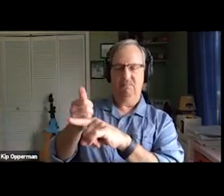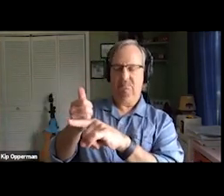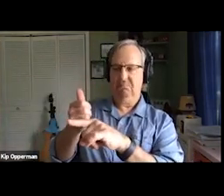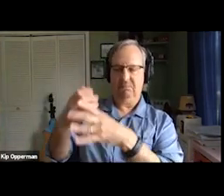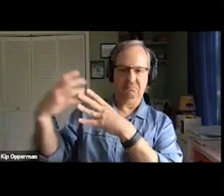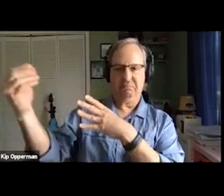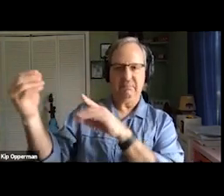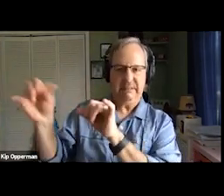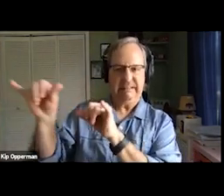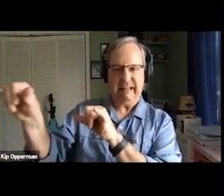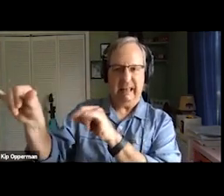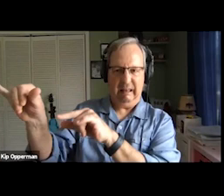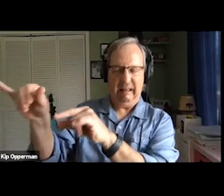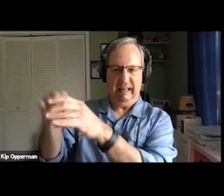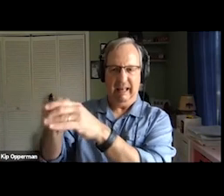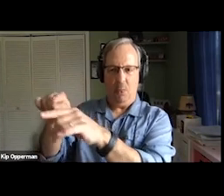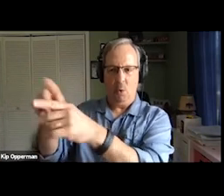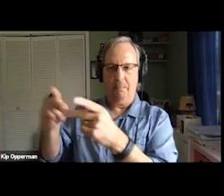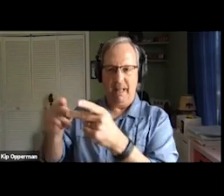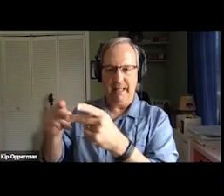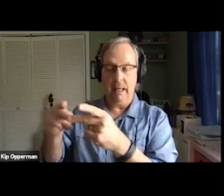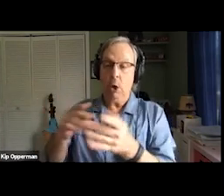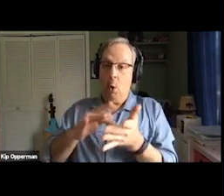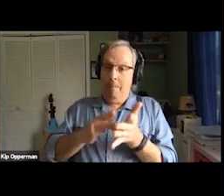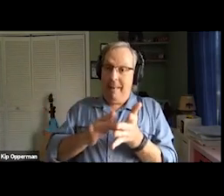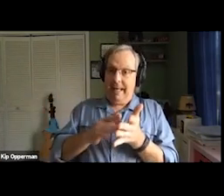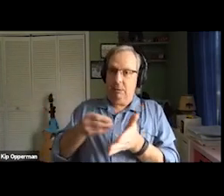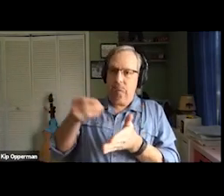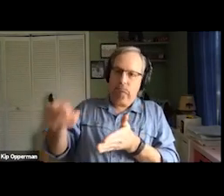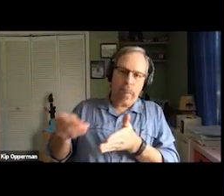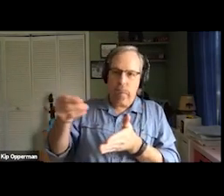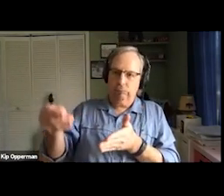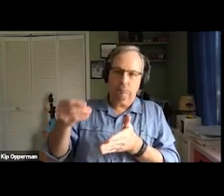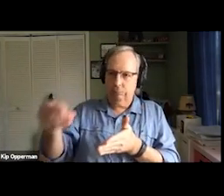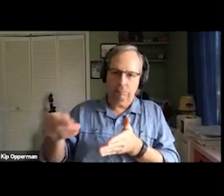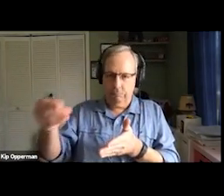Entonces los medicamentos se entregaron, se entregan. Esto todavía está en curso, por supuesto.